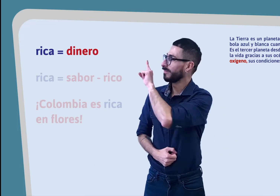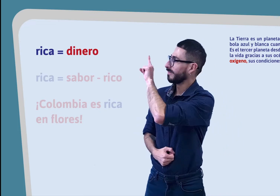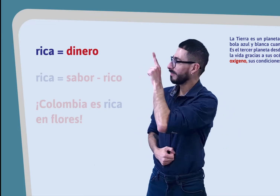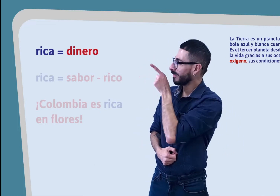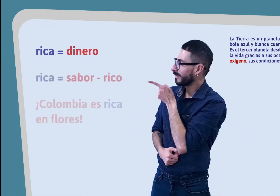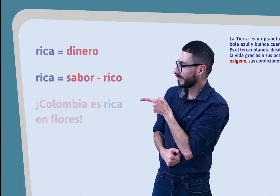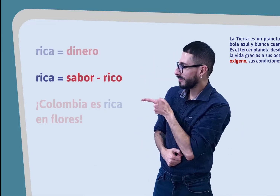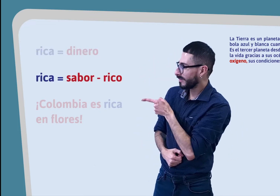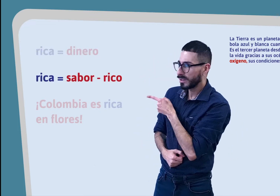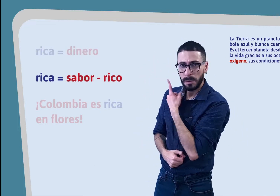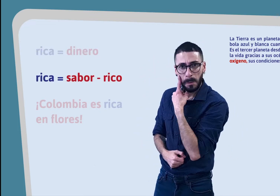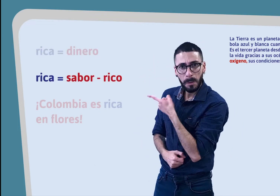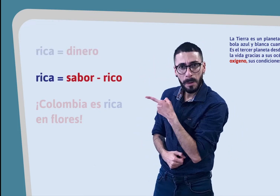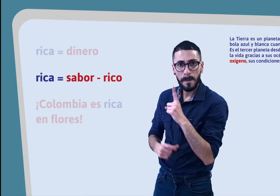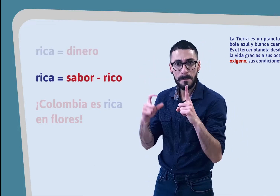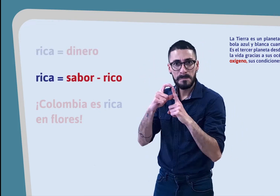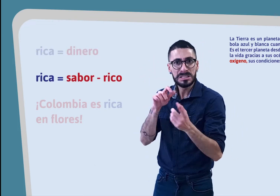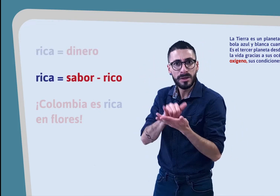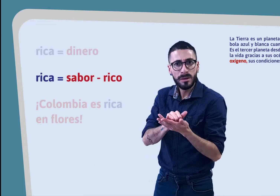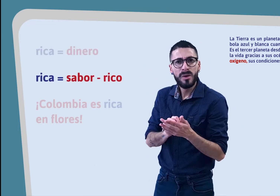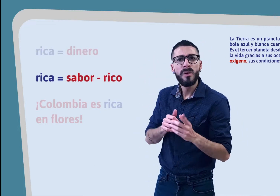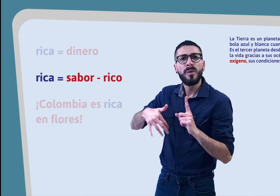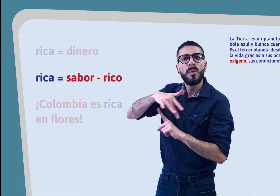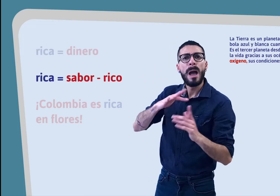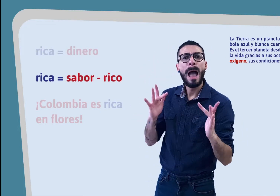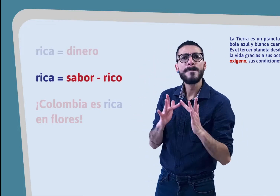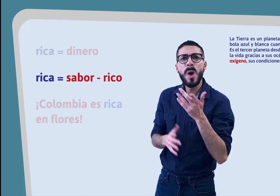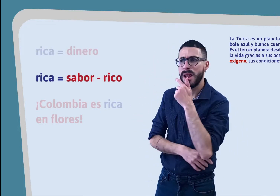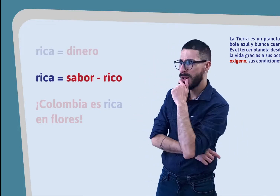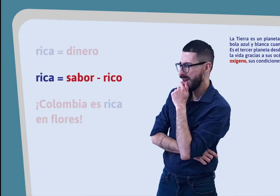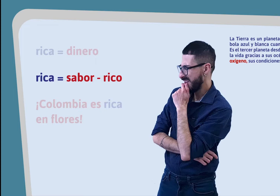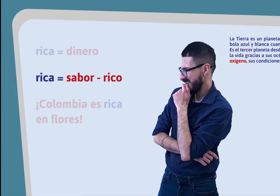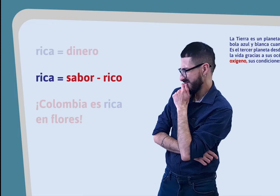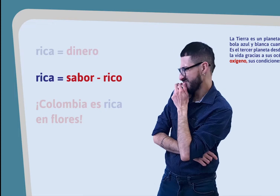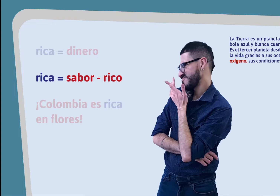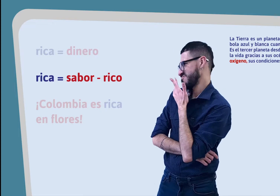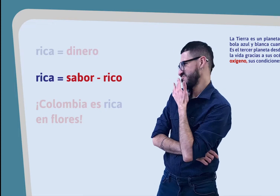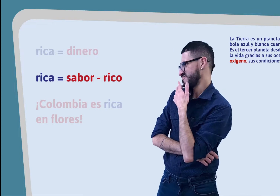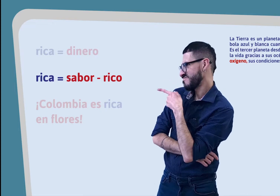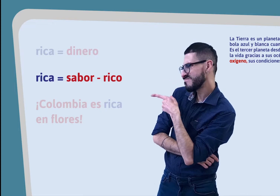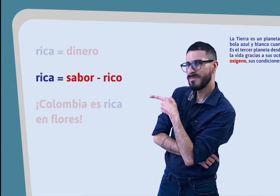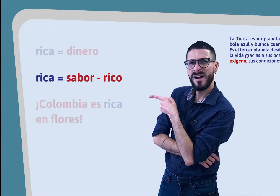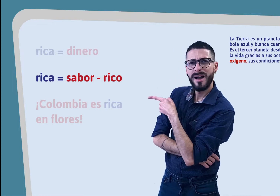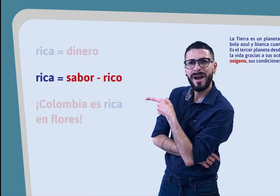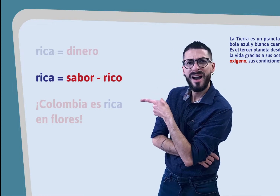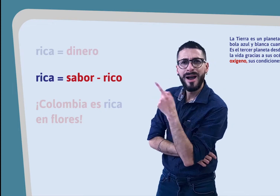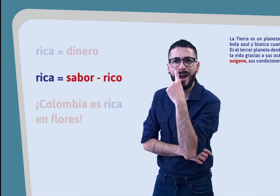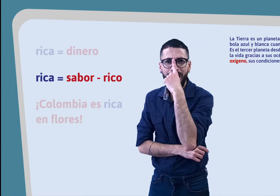El siguiente significado de la misma palabra, rica, ¿a cuál contexto corresponde? A ver... ¿A cuál será?